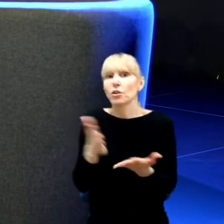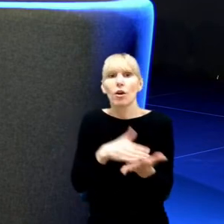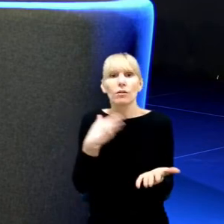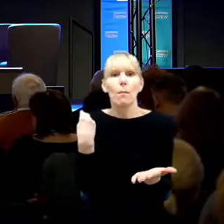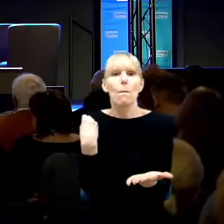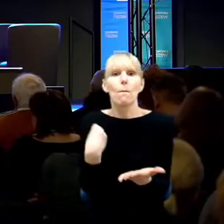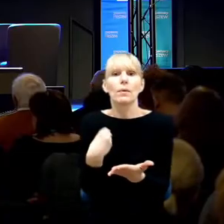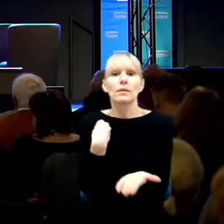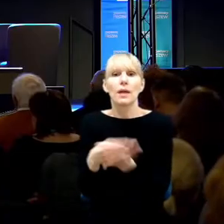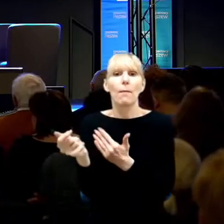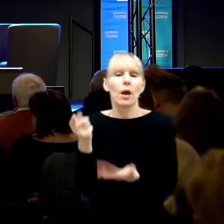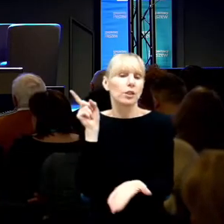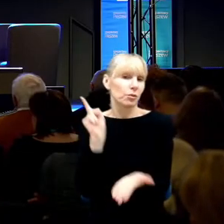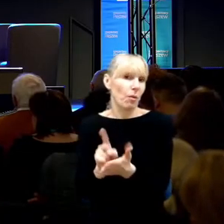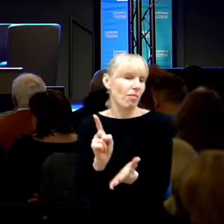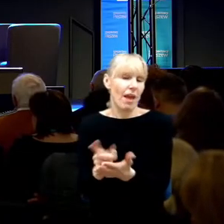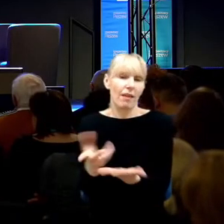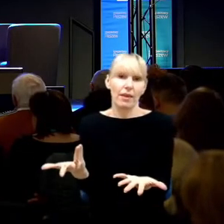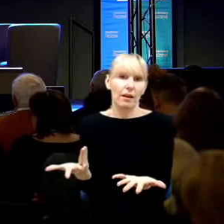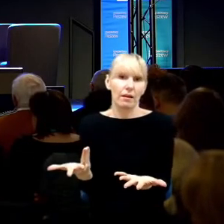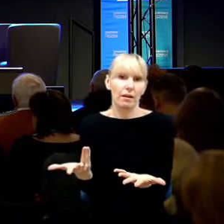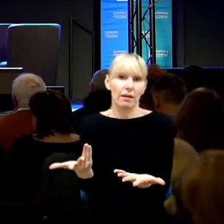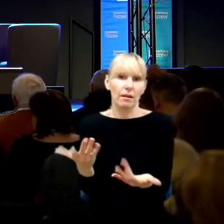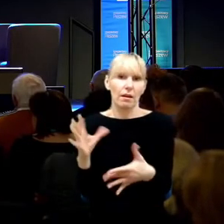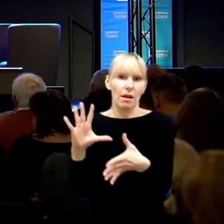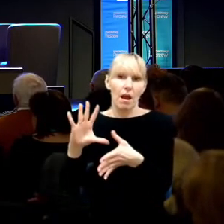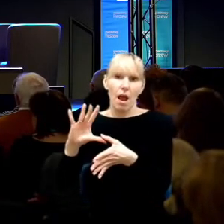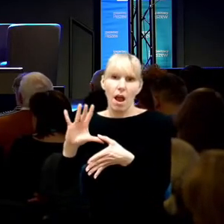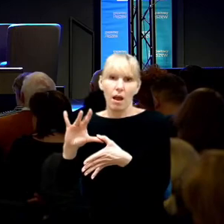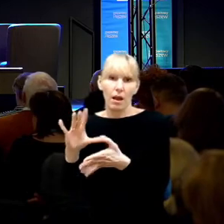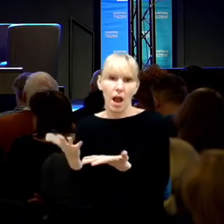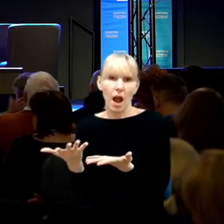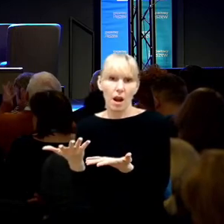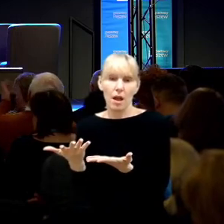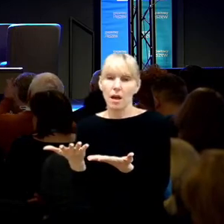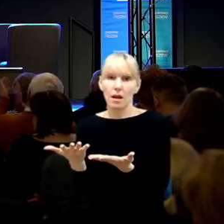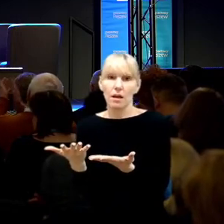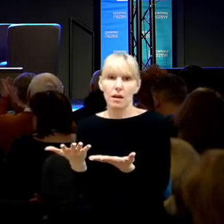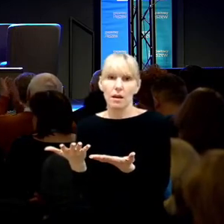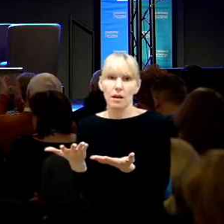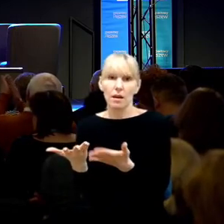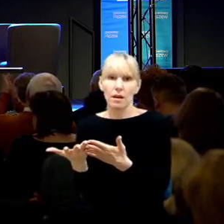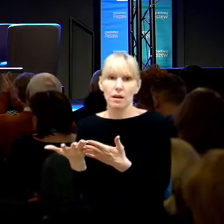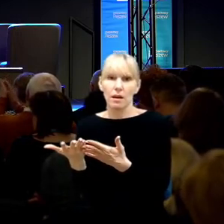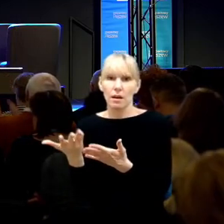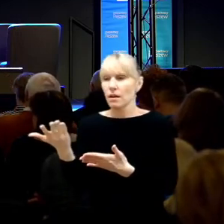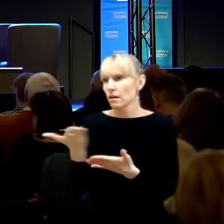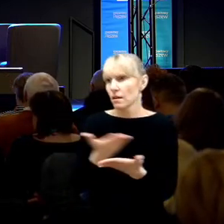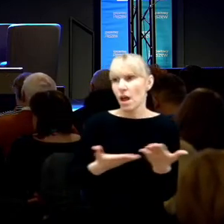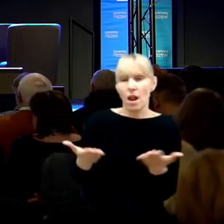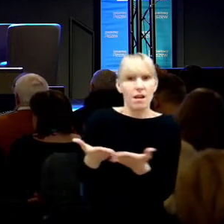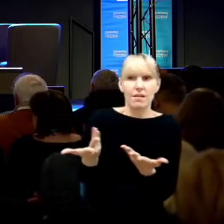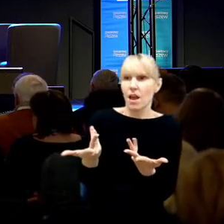Ale galeria nie utrzyma się bez mieszkańców. Ok, ale oni mogą być w surburbiach, nie muszą być u mnie.